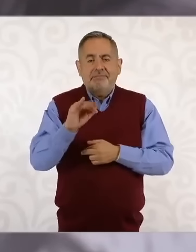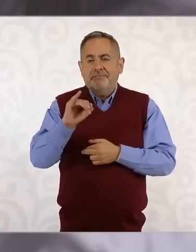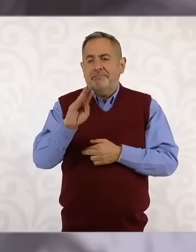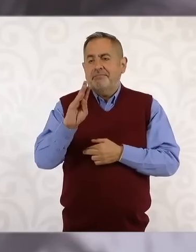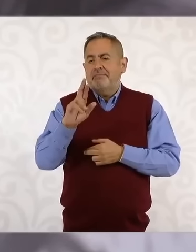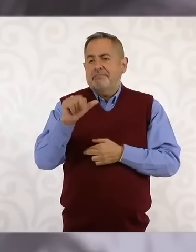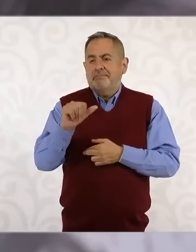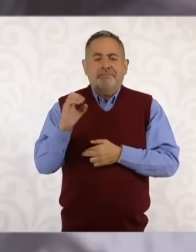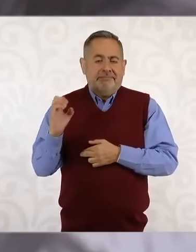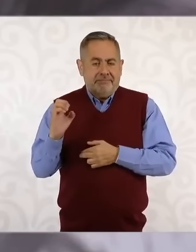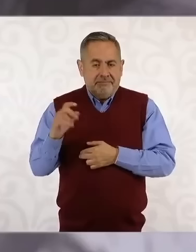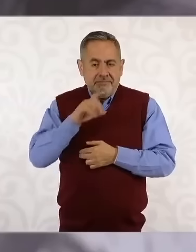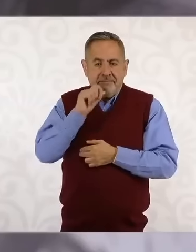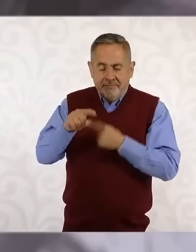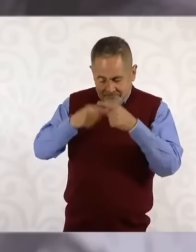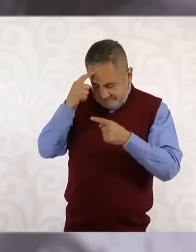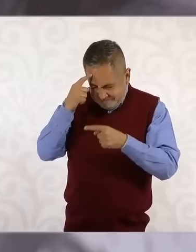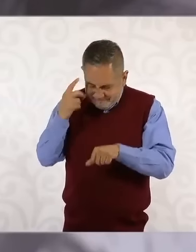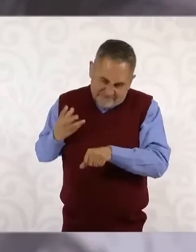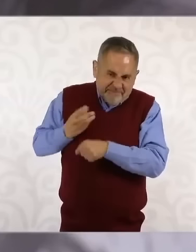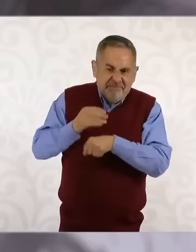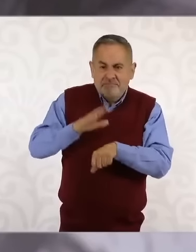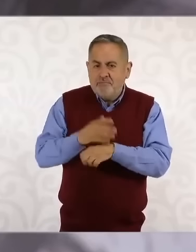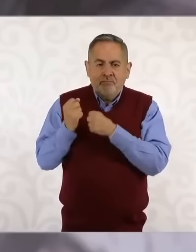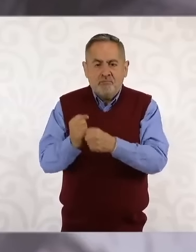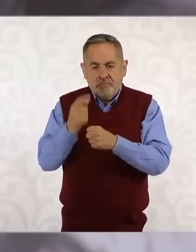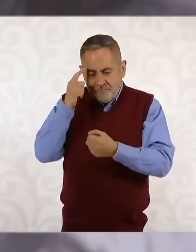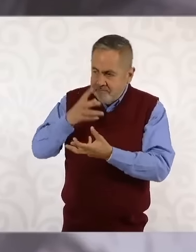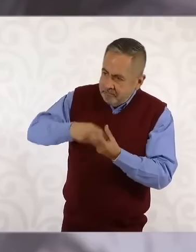también la repotenciación de esa fibra E para poder seguir financiando estos proyectos de